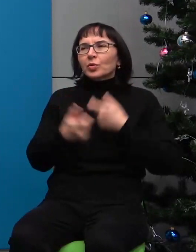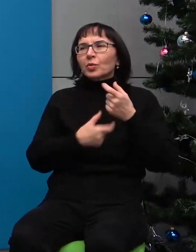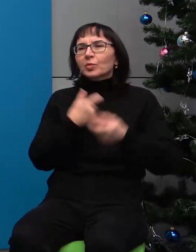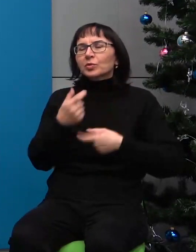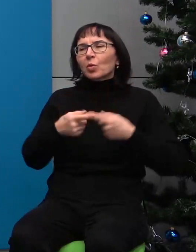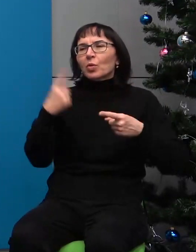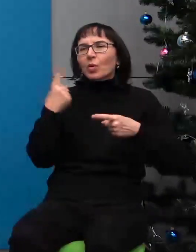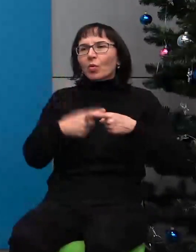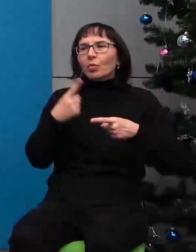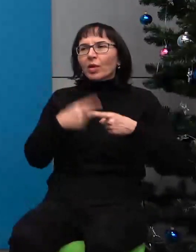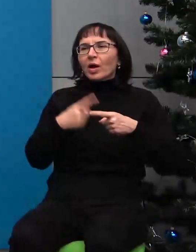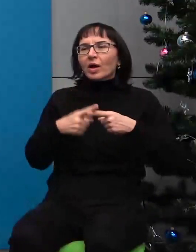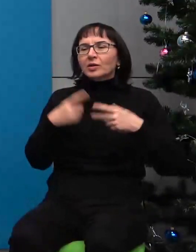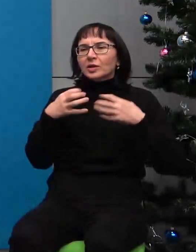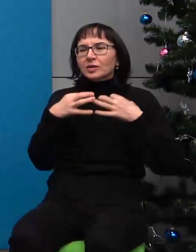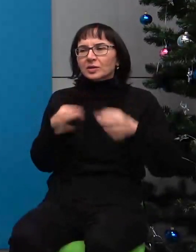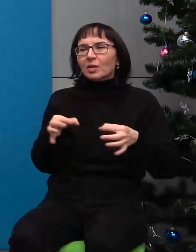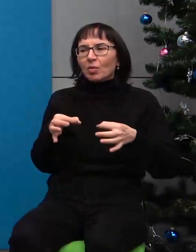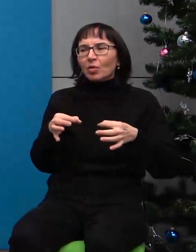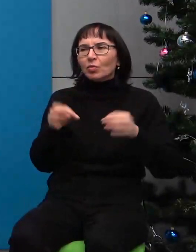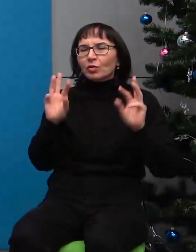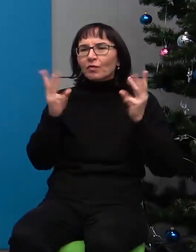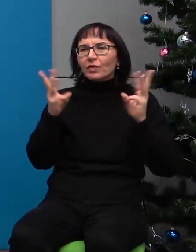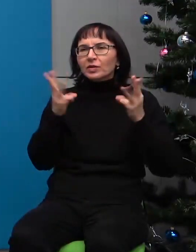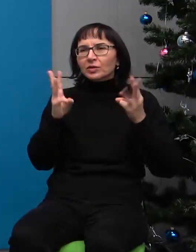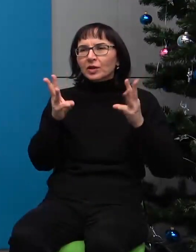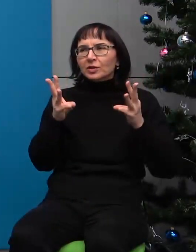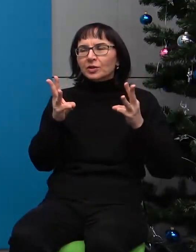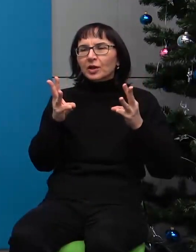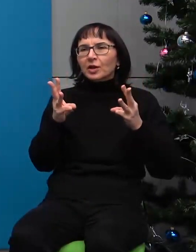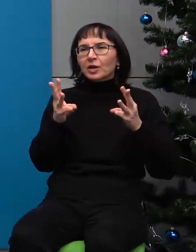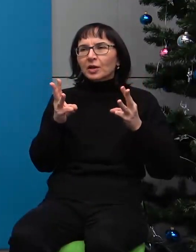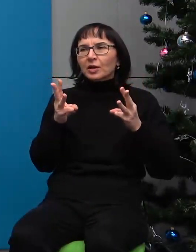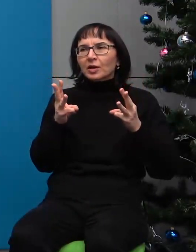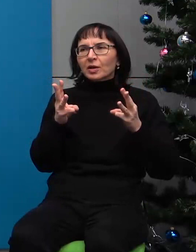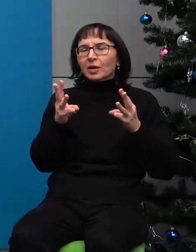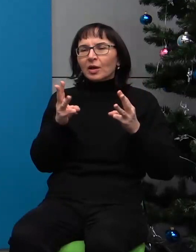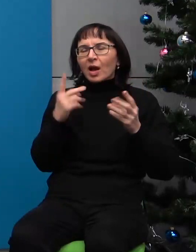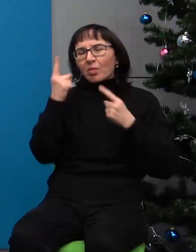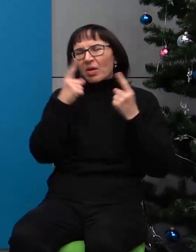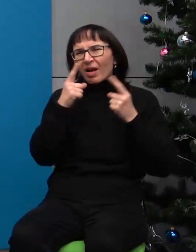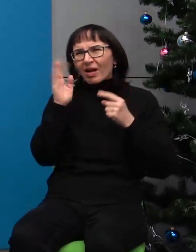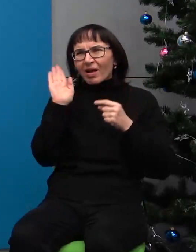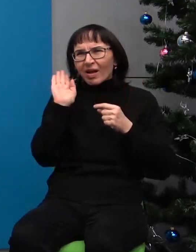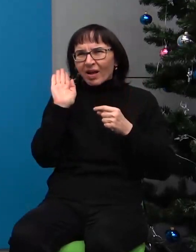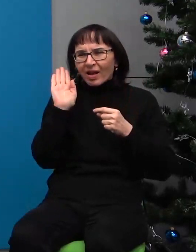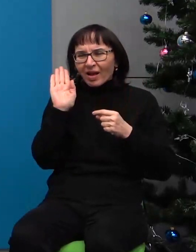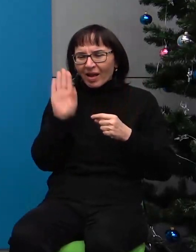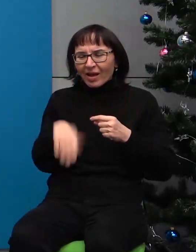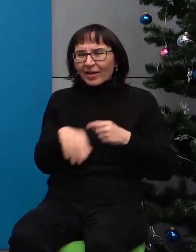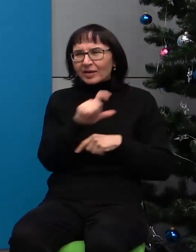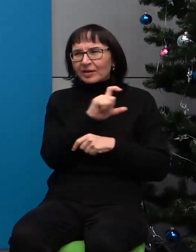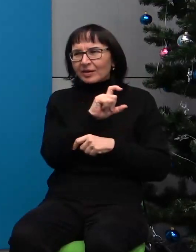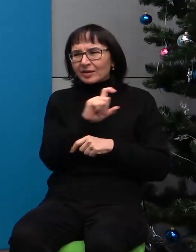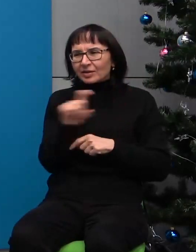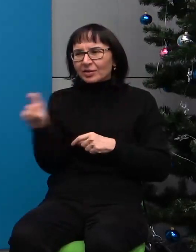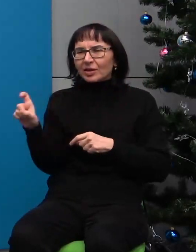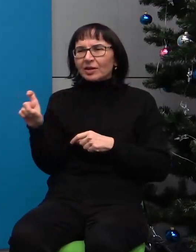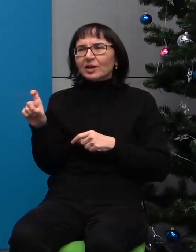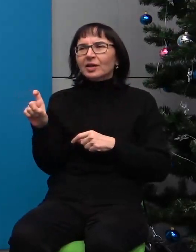I jakby takie mechanizmy ucieczkowe, prawda. Dobra, zdążę, powiedział ktoś, kto przecież książki nie pisał, to za bzdura.